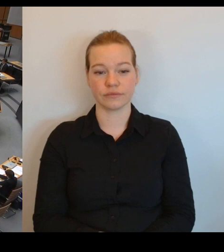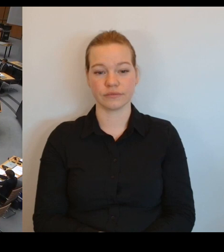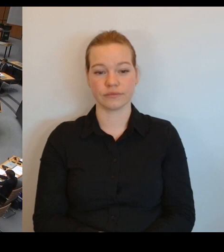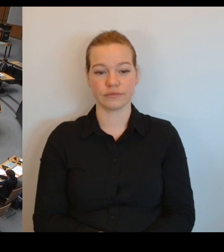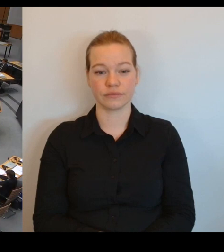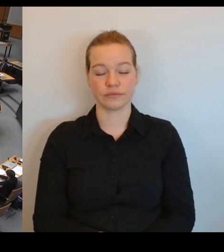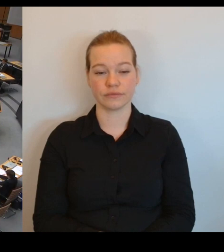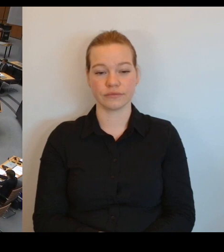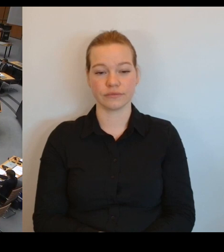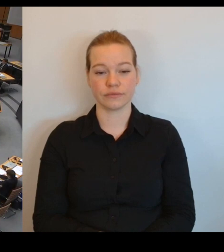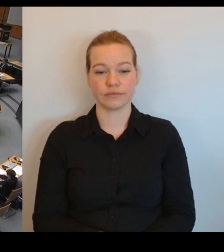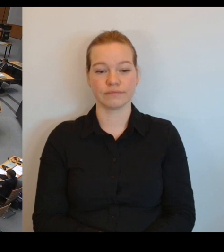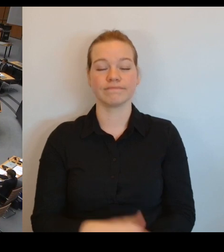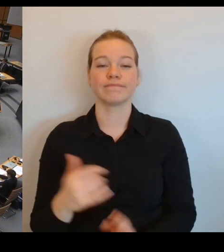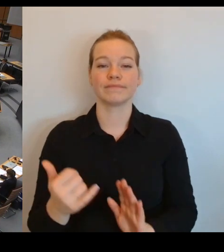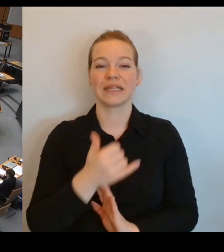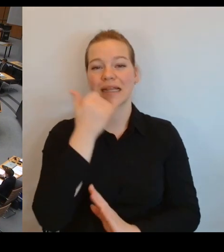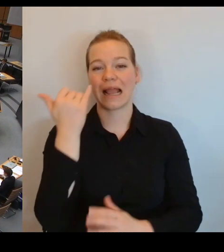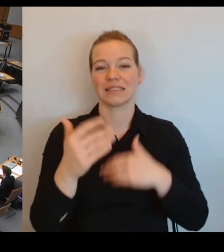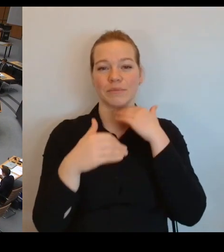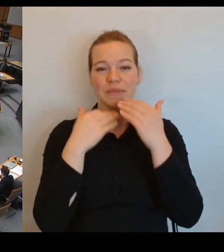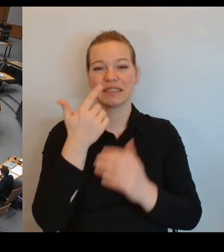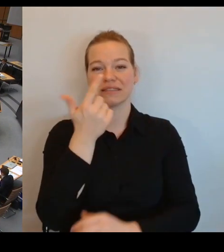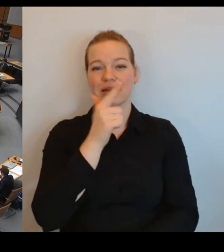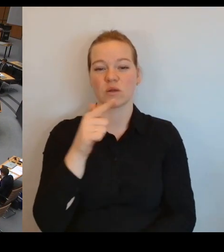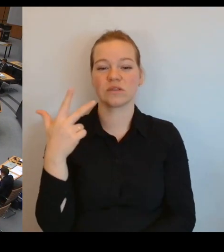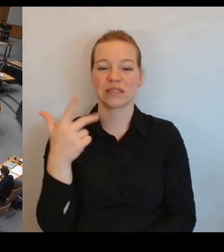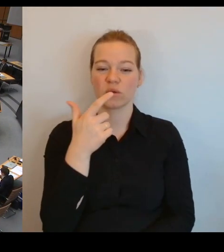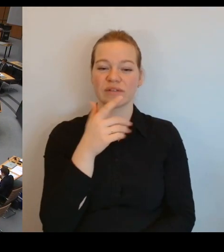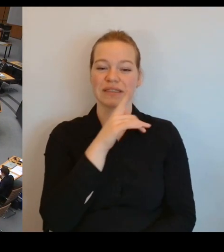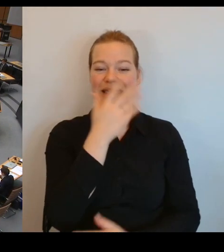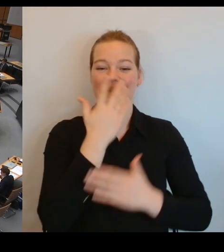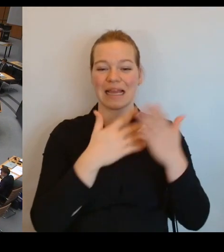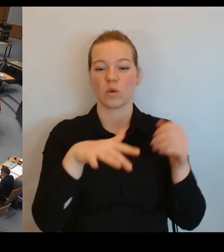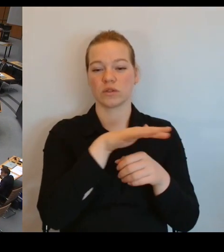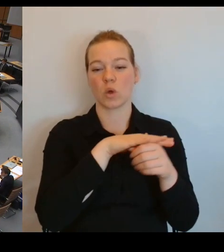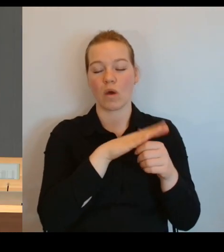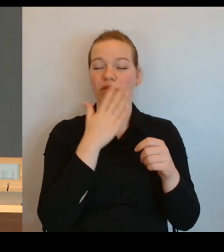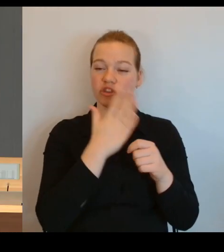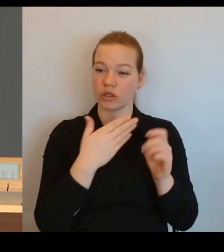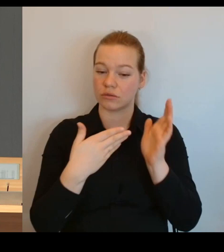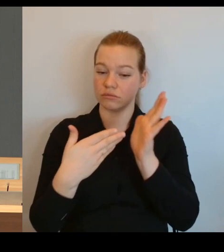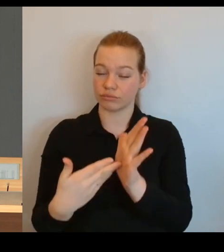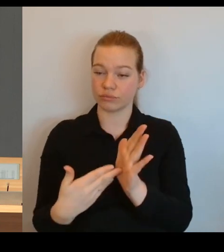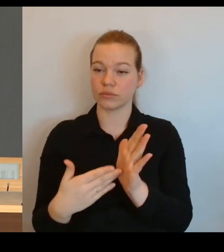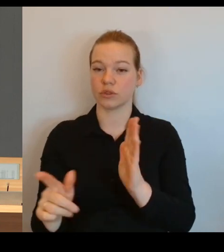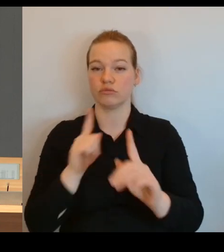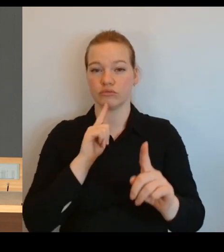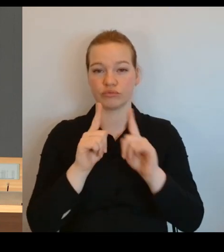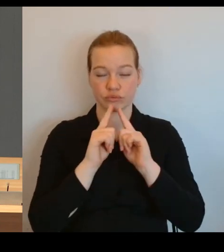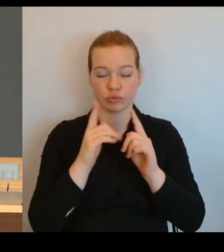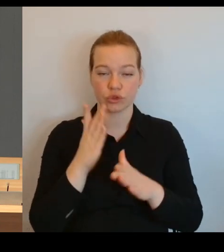wurde vorgelegt und besprochen. Eine Überweisung an den Hauptausschuss ist bereits erfolgt. Zu der Vorlage